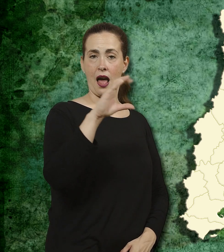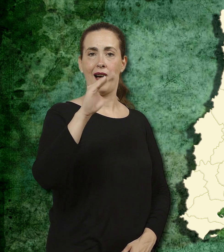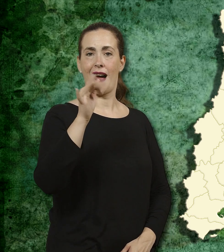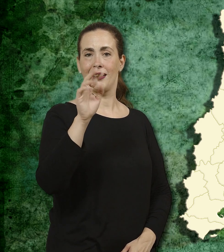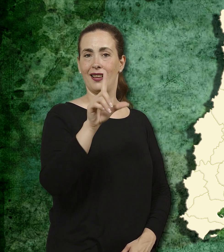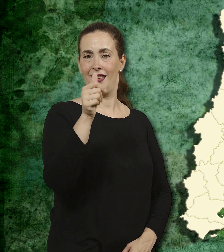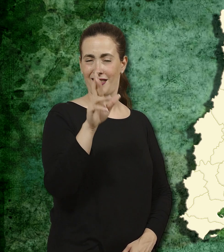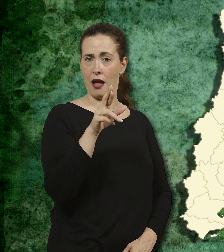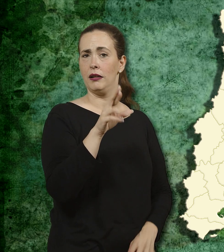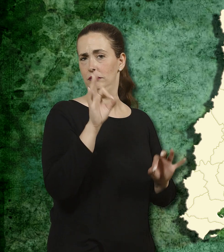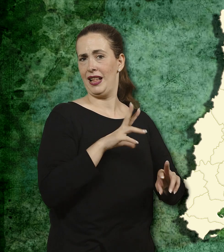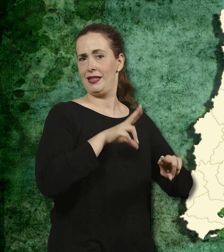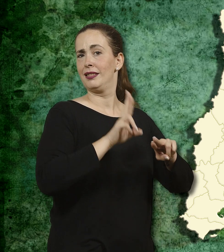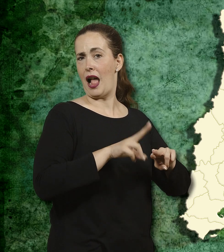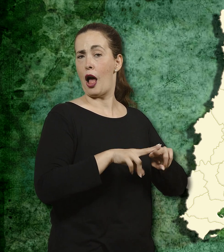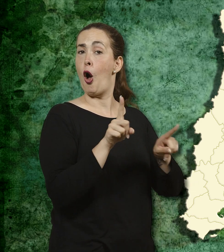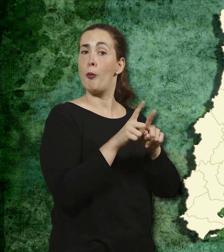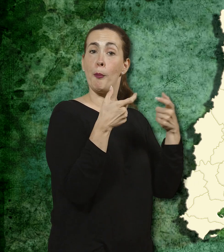EL CATLLAR Província de Tarragona.